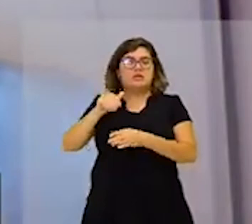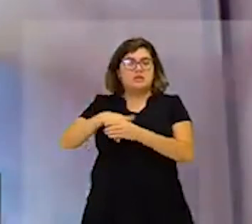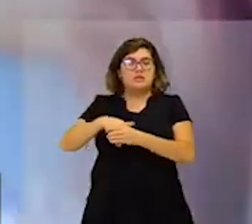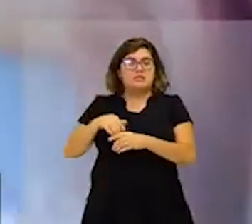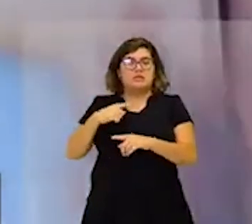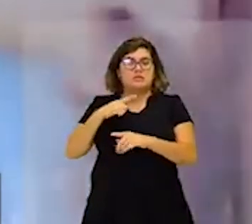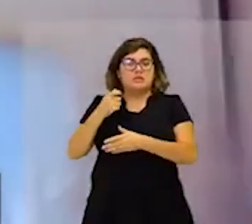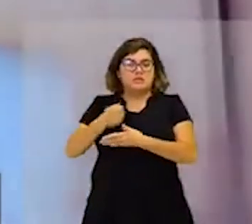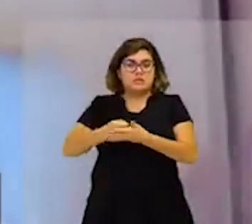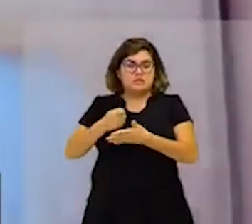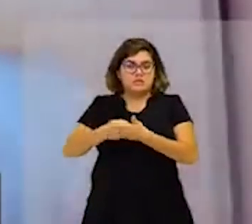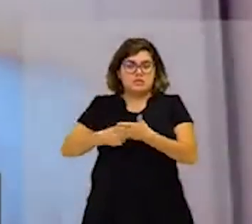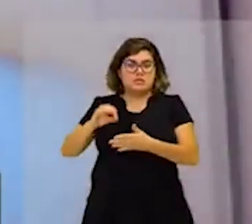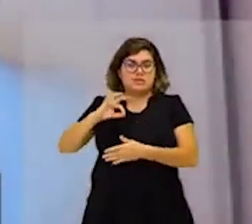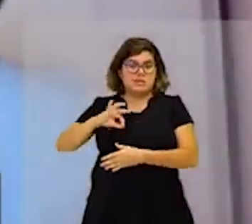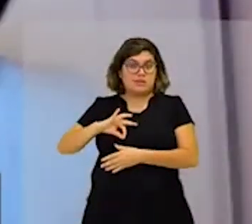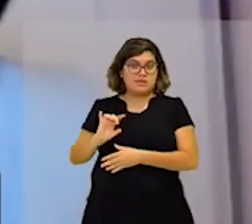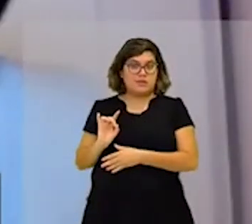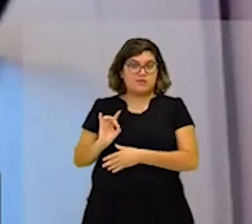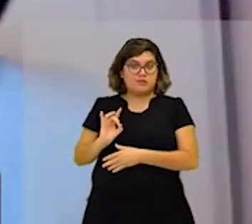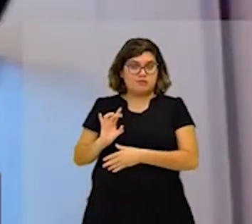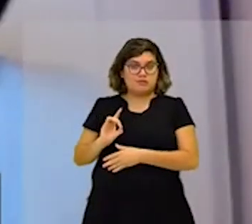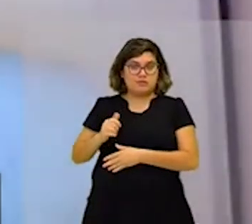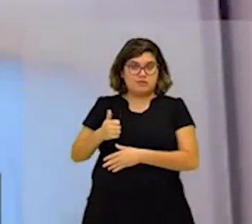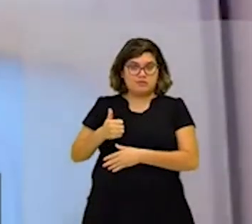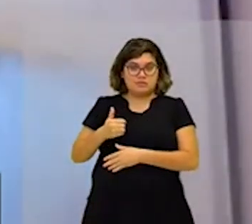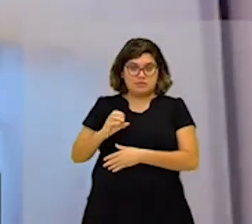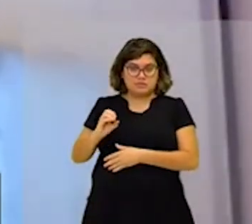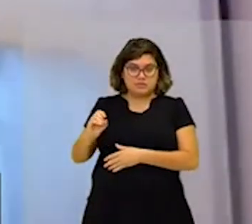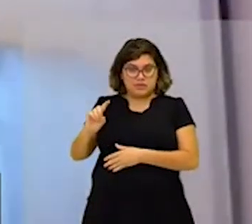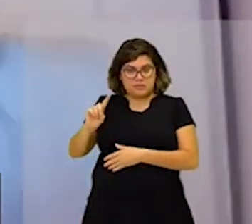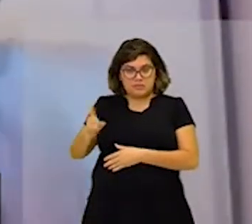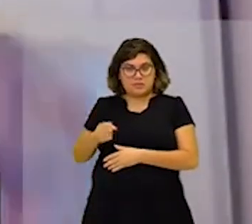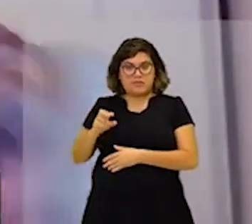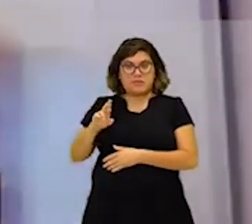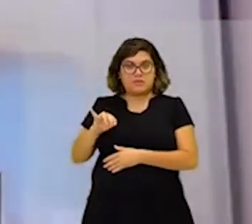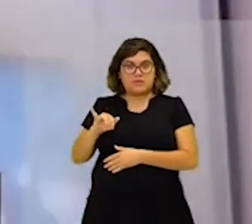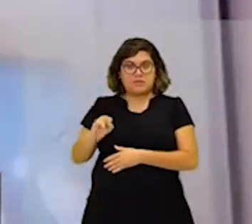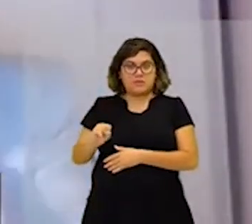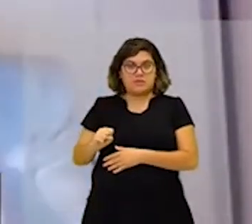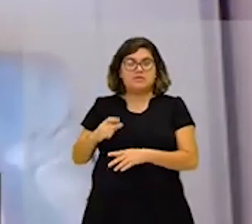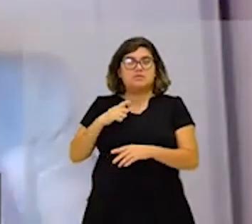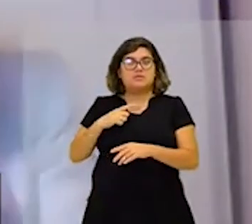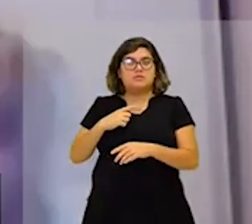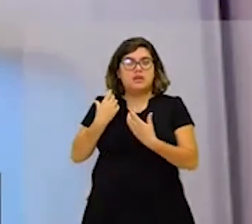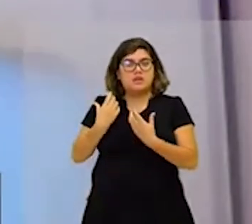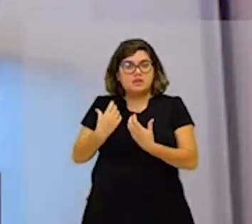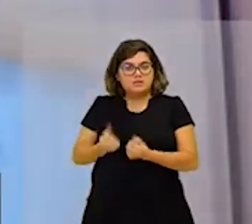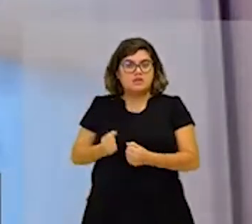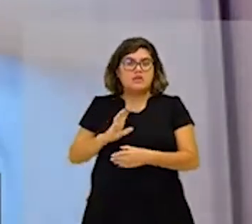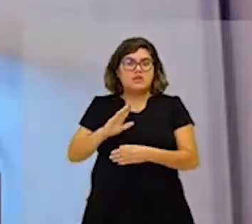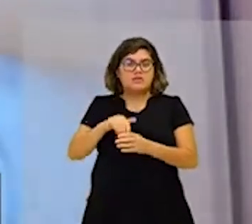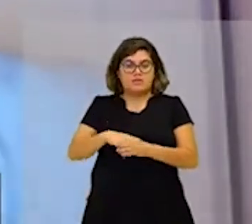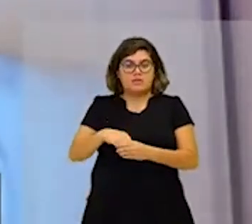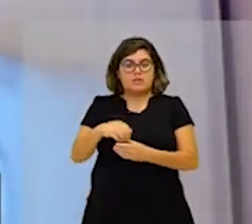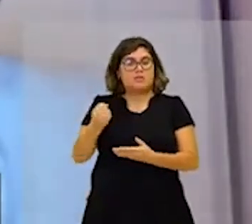de apenas vai apenas cem mil réis e admitiram o voto dos analfabetos havia essa admissão nessa